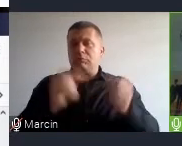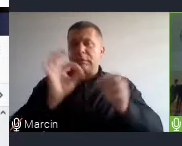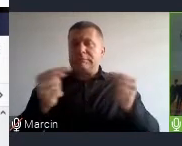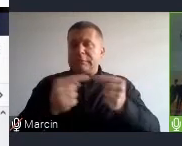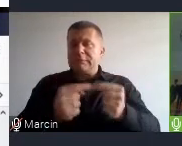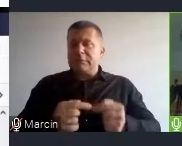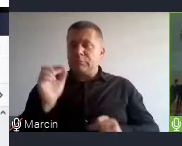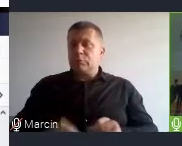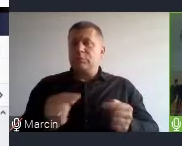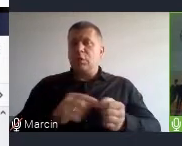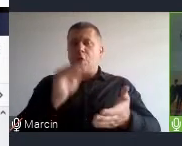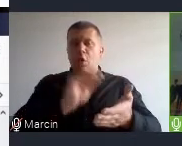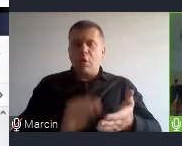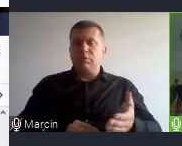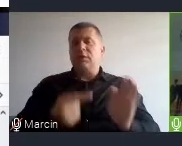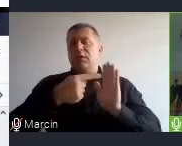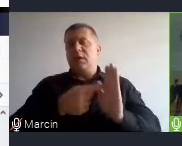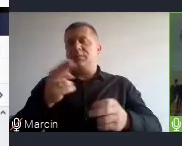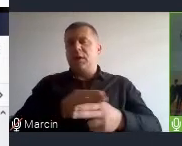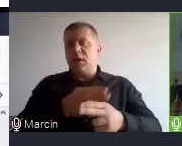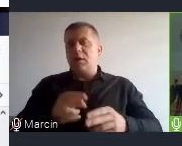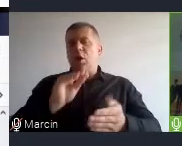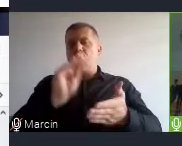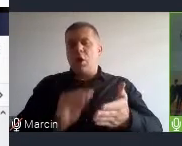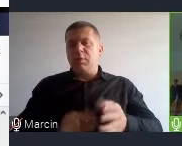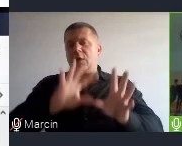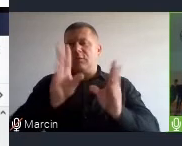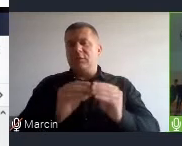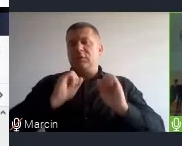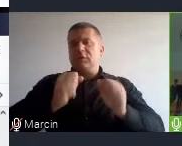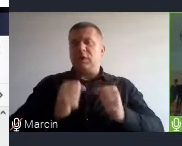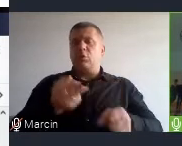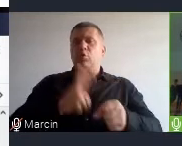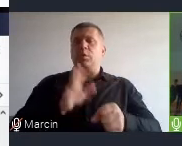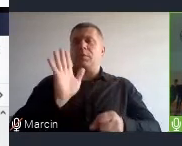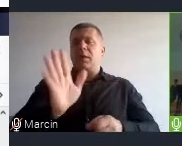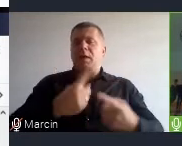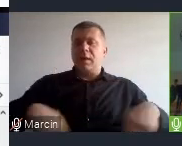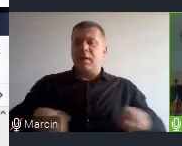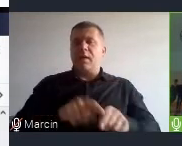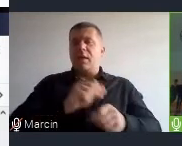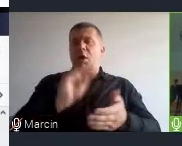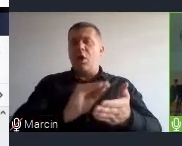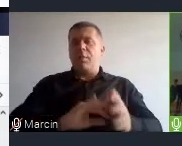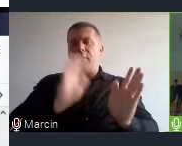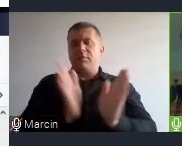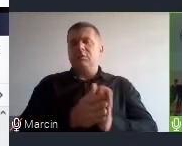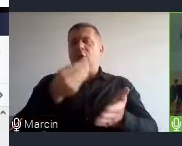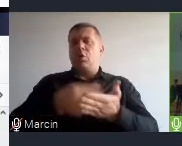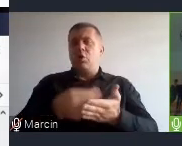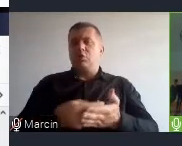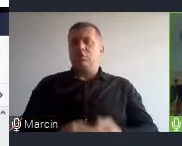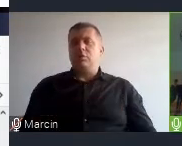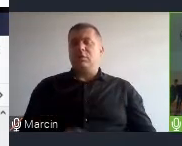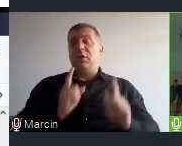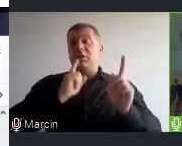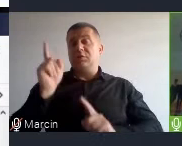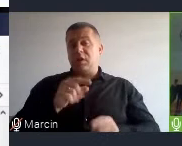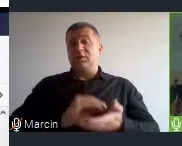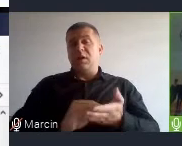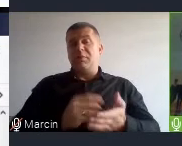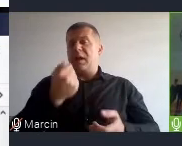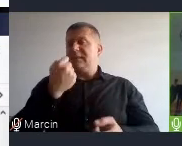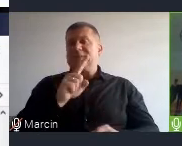gdzie jest opis wszystkich działań, które macie zrealizować, gdzie jest opis wszystkich kosztów i czasem ten opis jest zbyt szczegółowy,